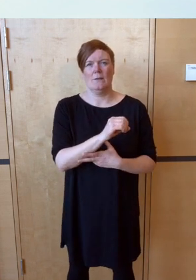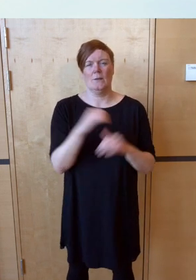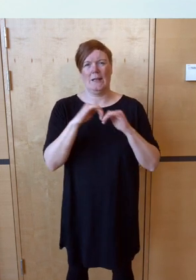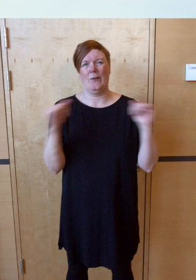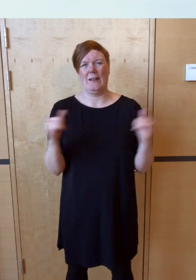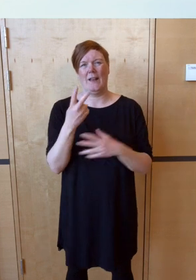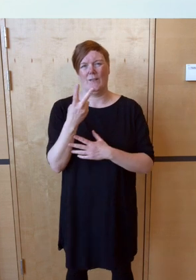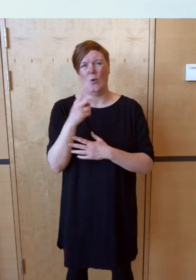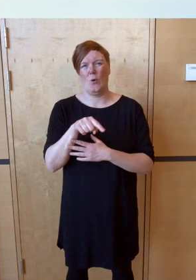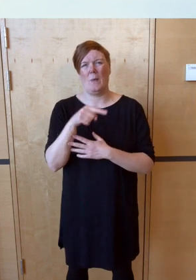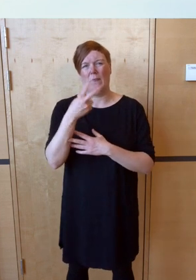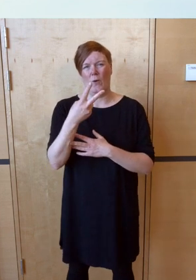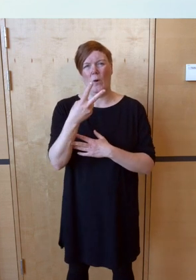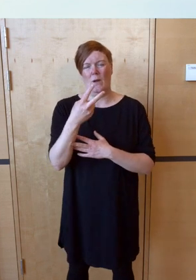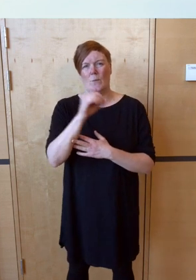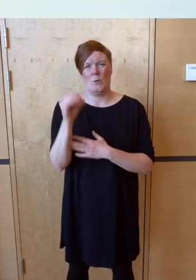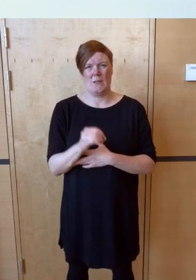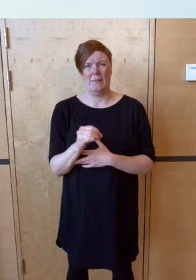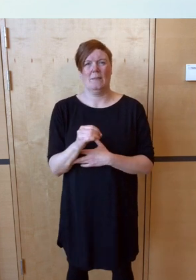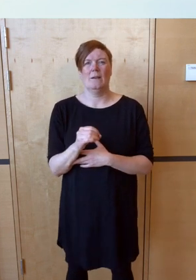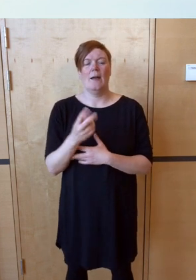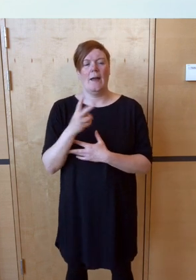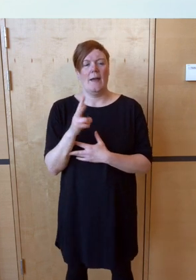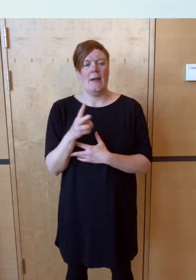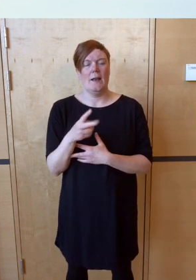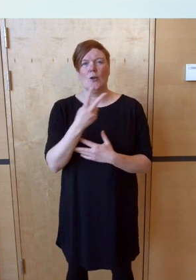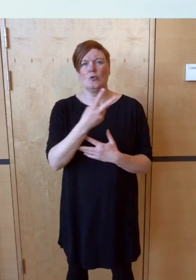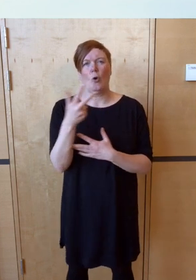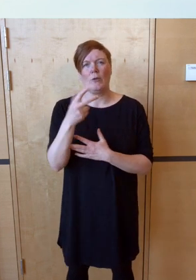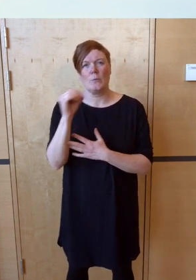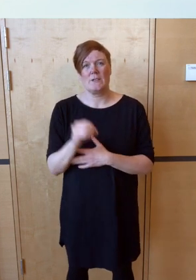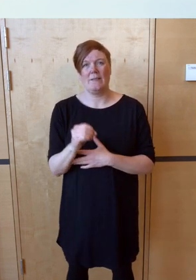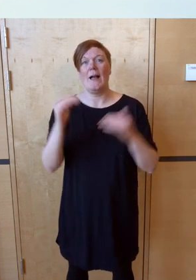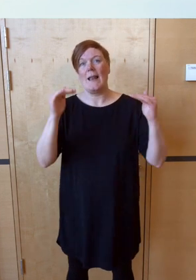Över tjugo åtta procent Lägre arbetslöshet Här Skellefteå kommun